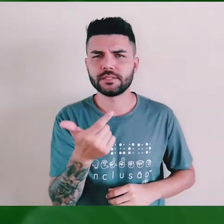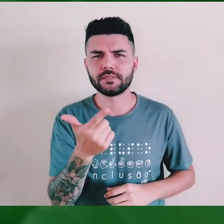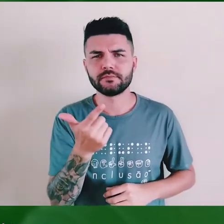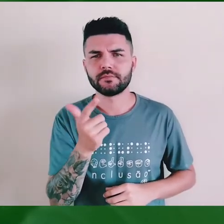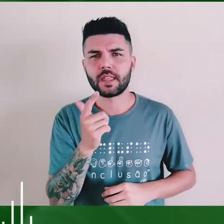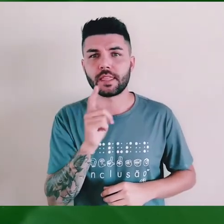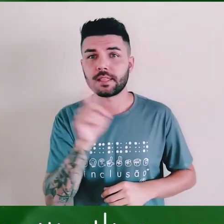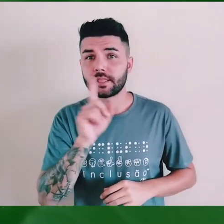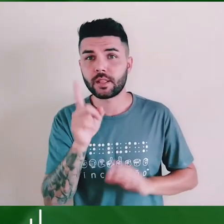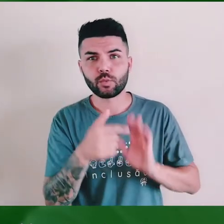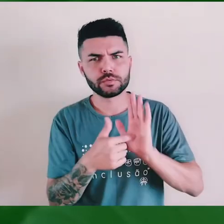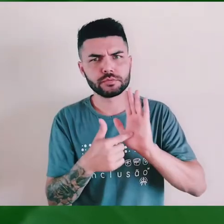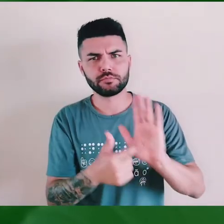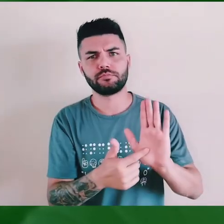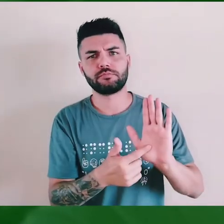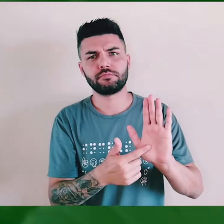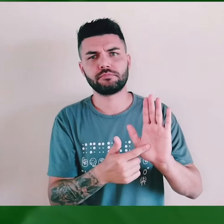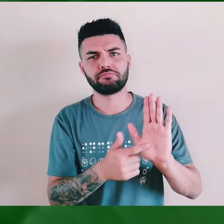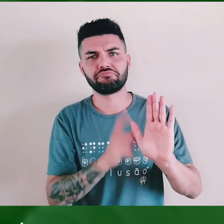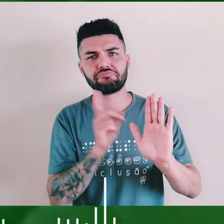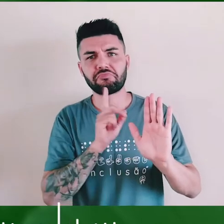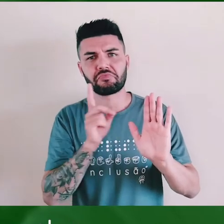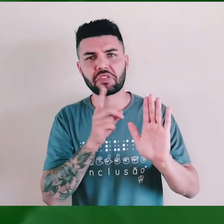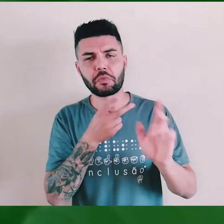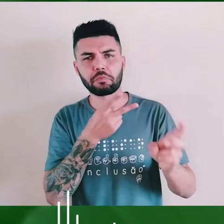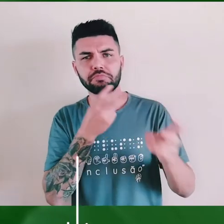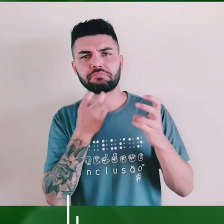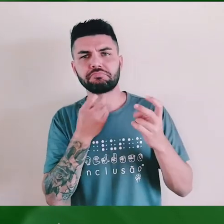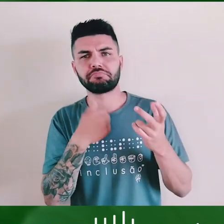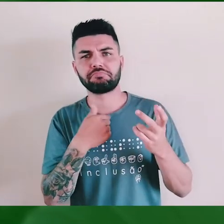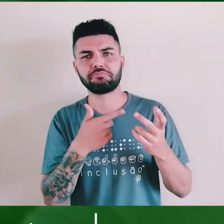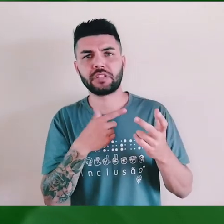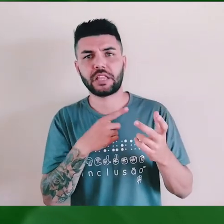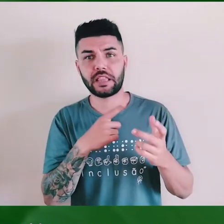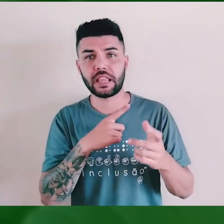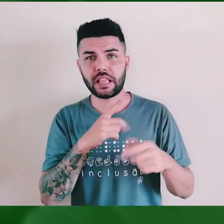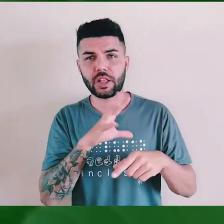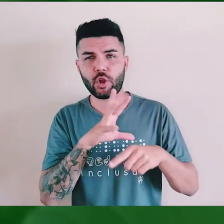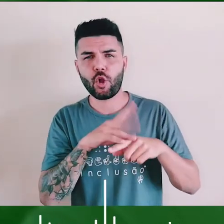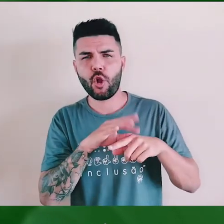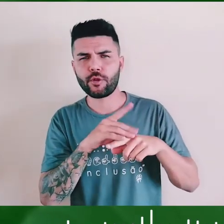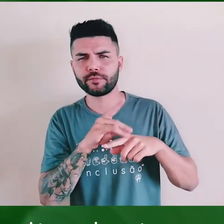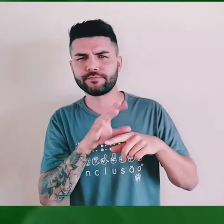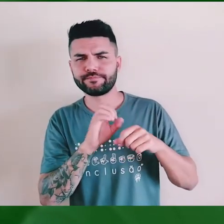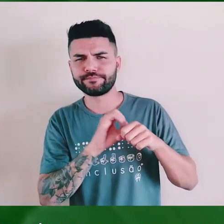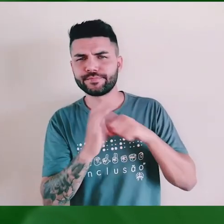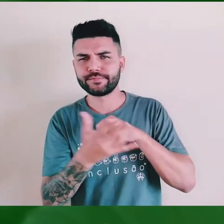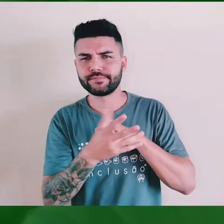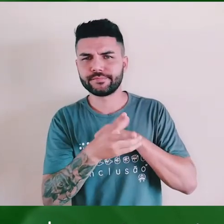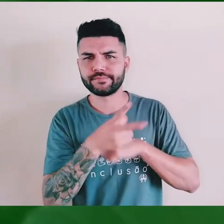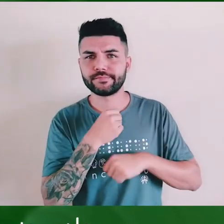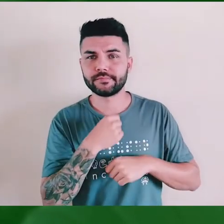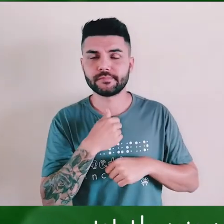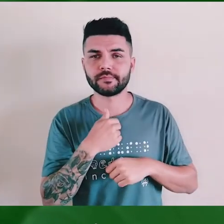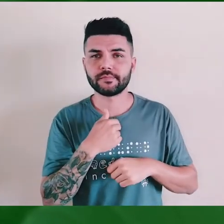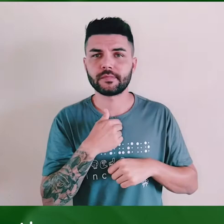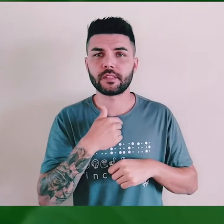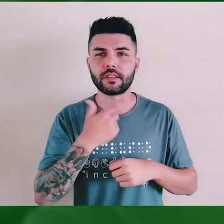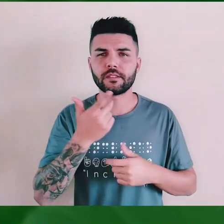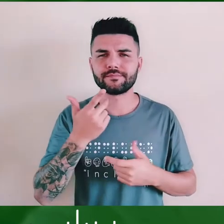vê que está com Corona Vírus. E aí passou essa sinusite, e eu tava muito cansado, chegava